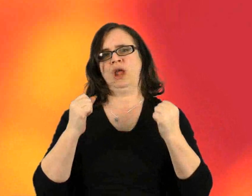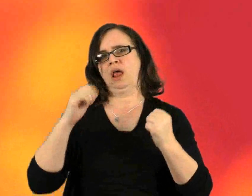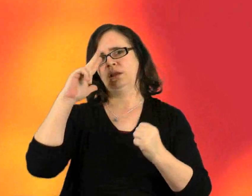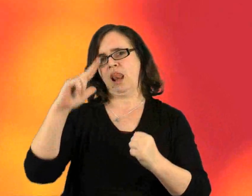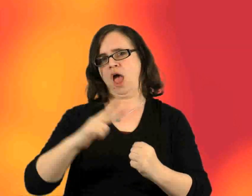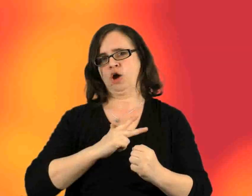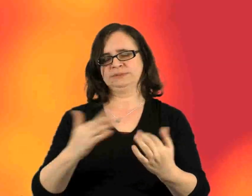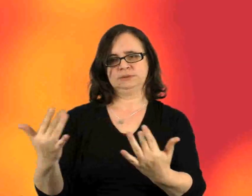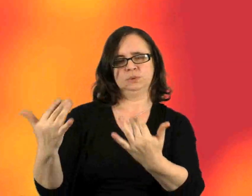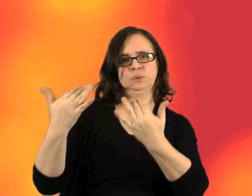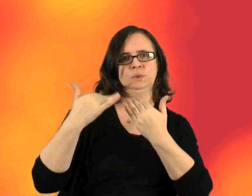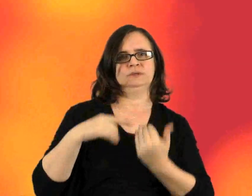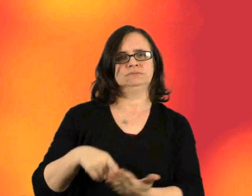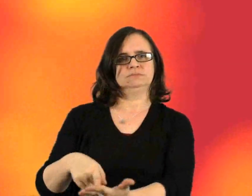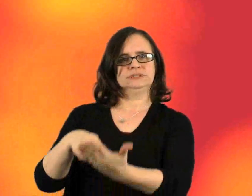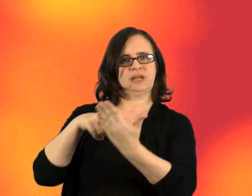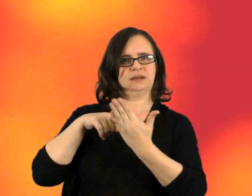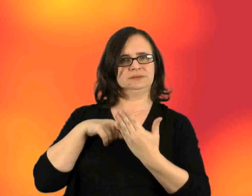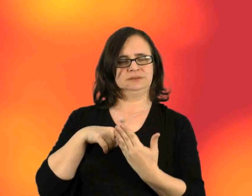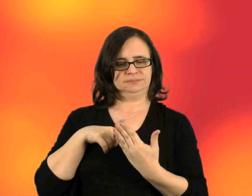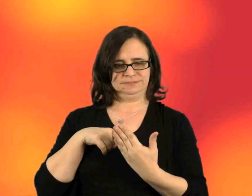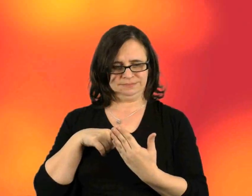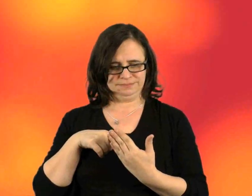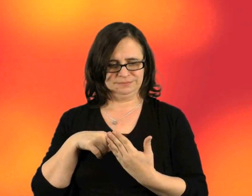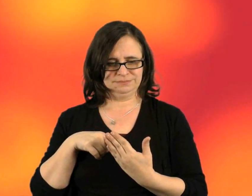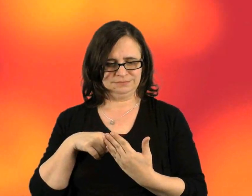Und zeigt uns einen starken Glauben